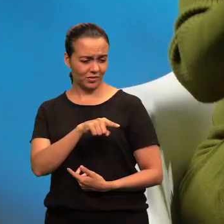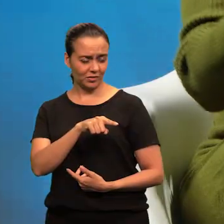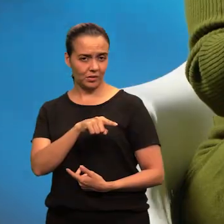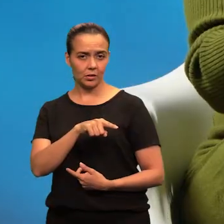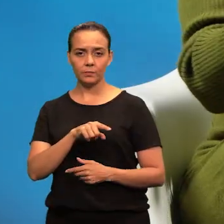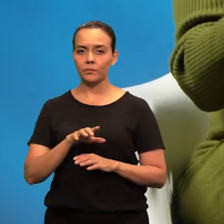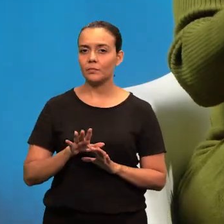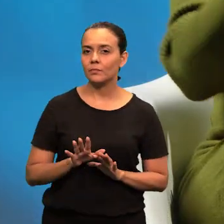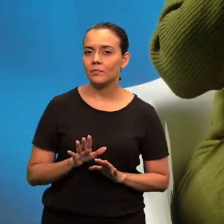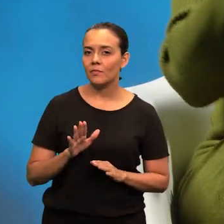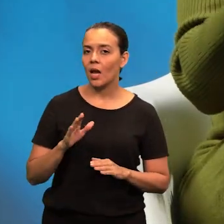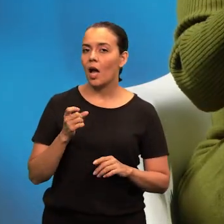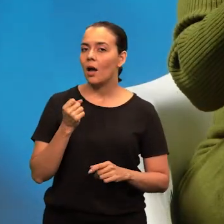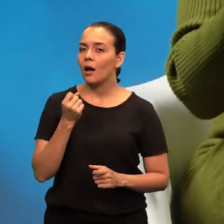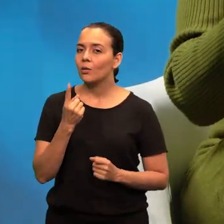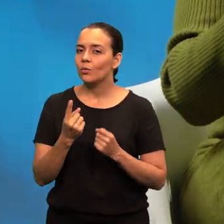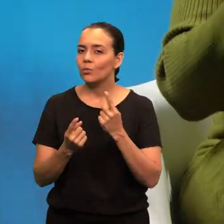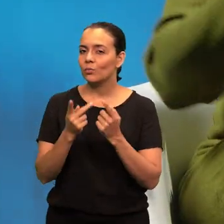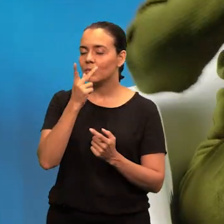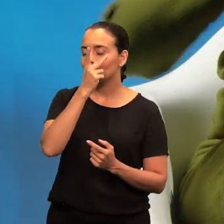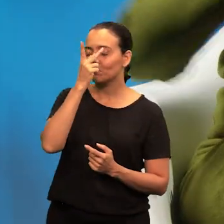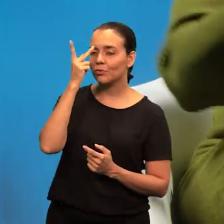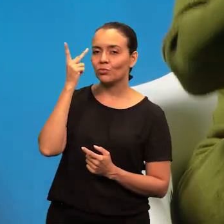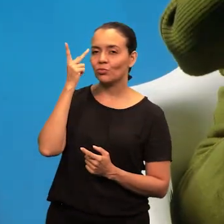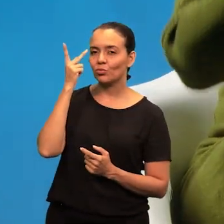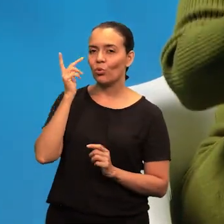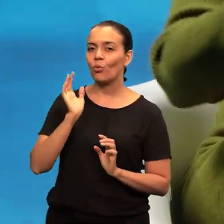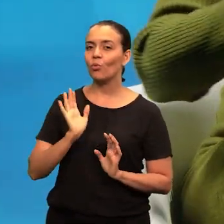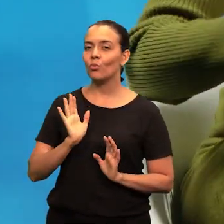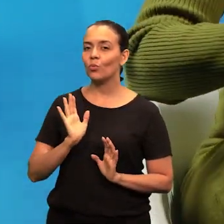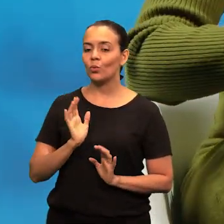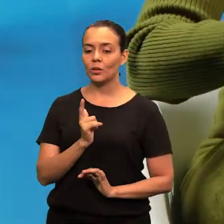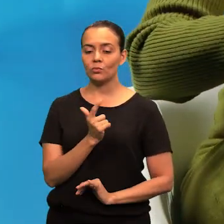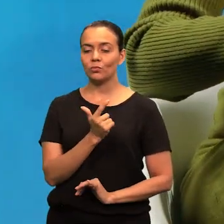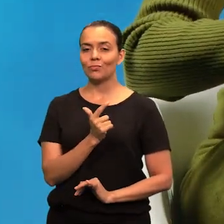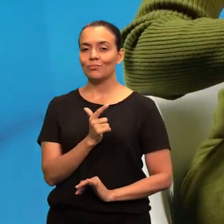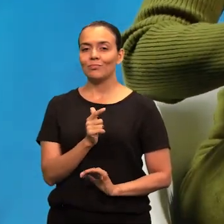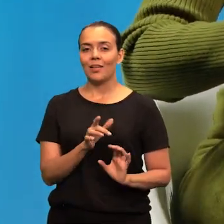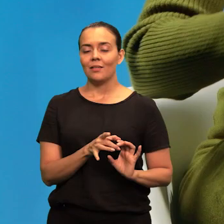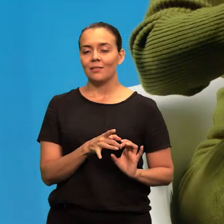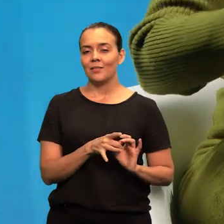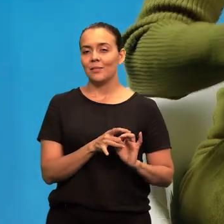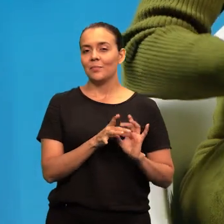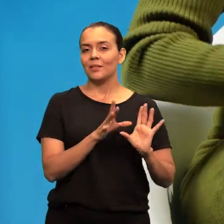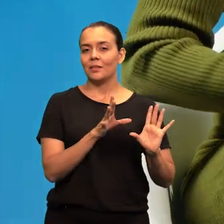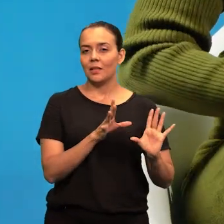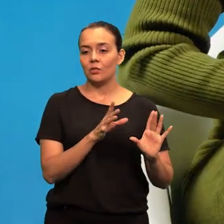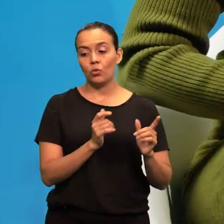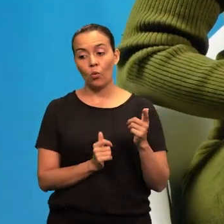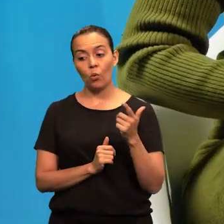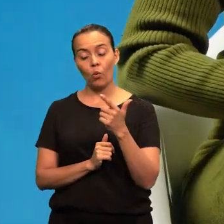A alguns corpos são dados, ou talvez o privilégio de dizerem livres.